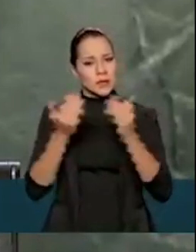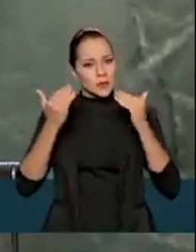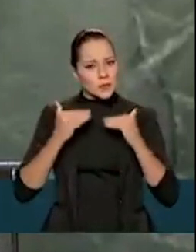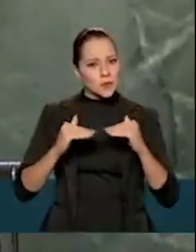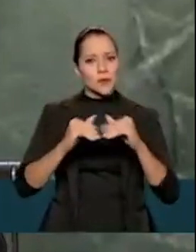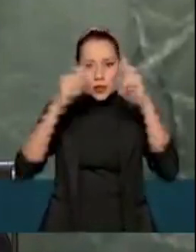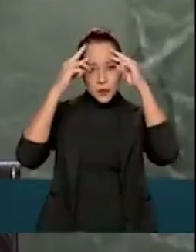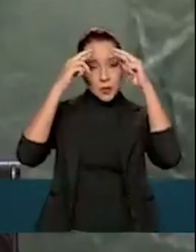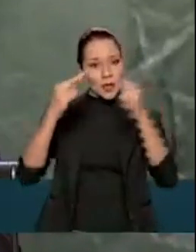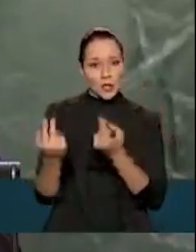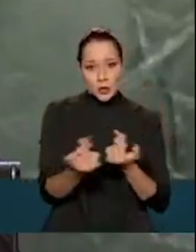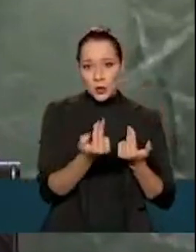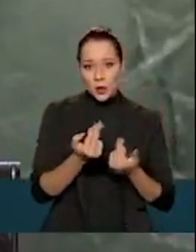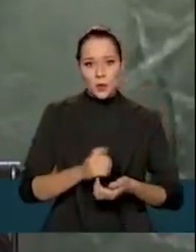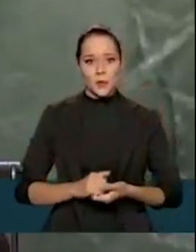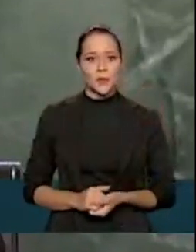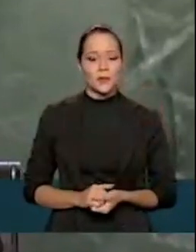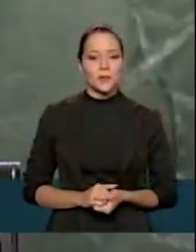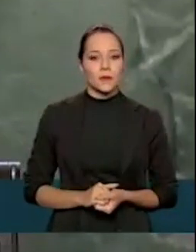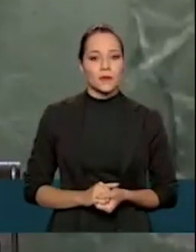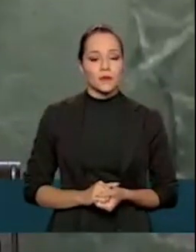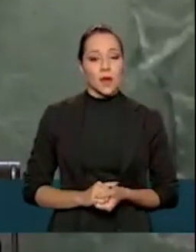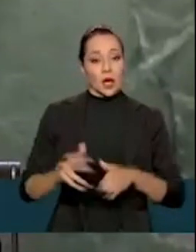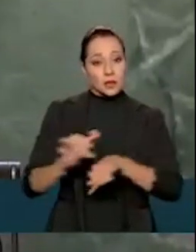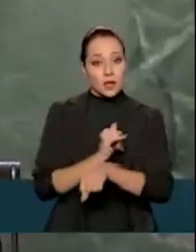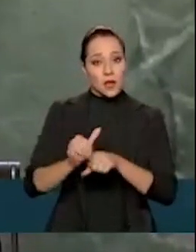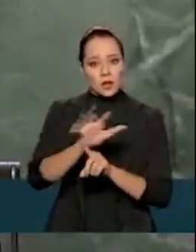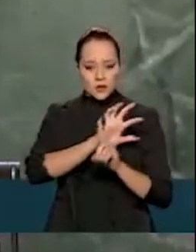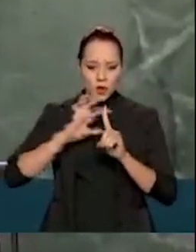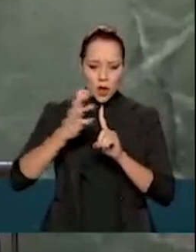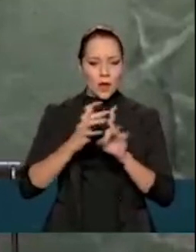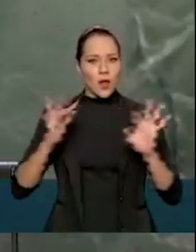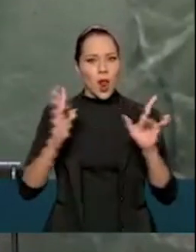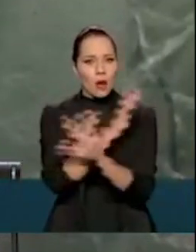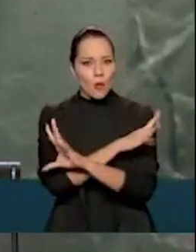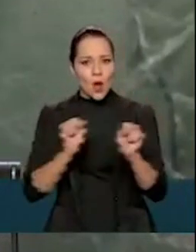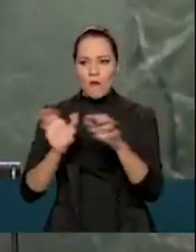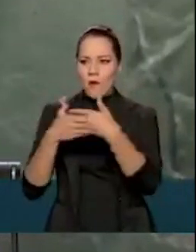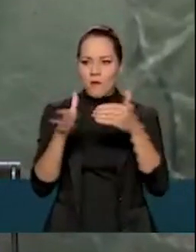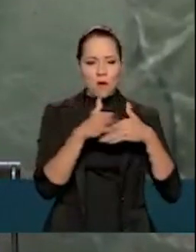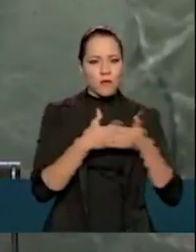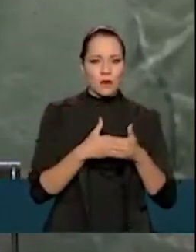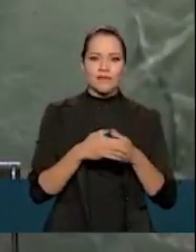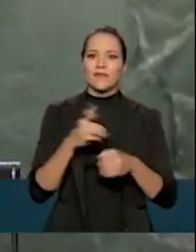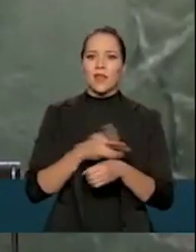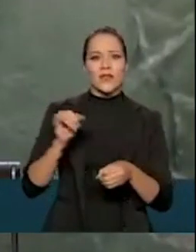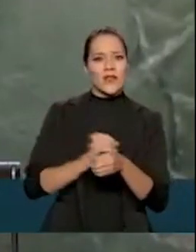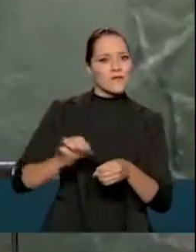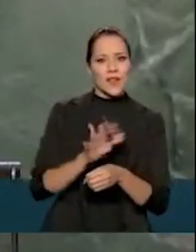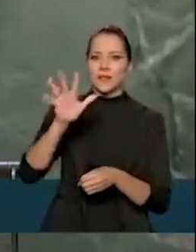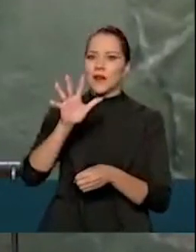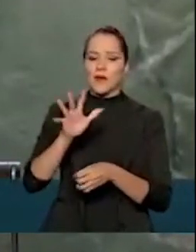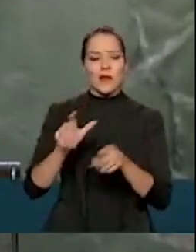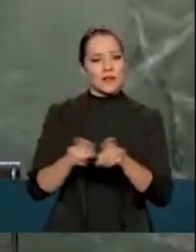responsabilidade e as medidas de isolamento e Lock Down deixar um legado de inflação em especial nos